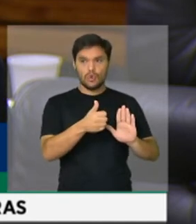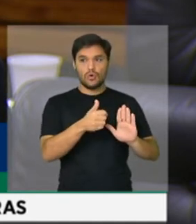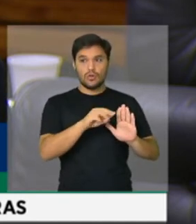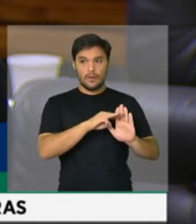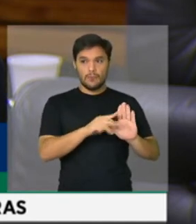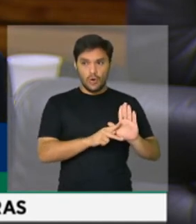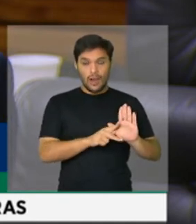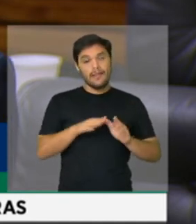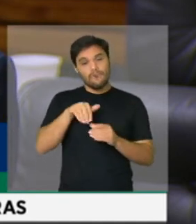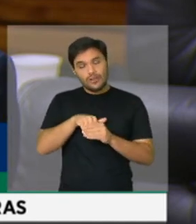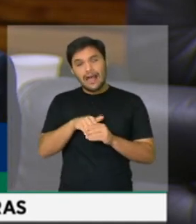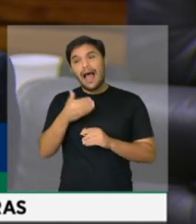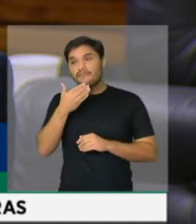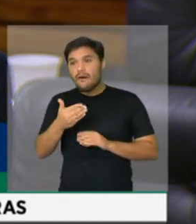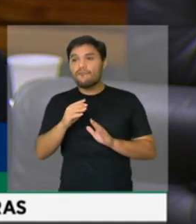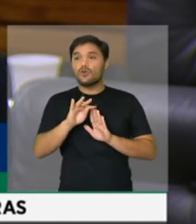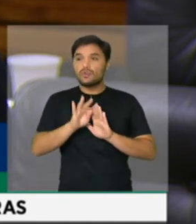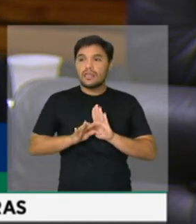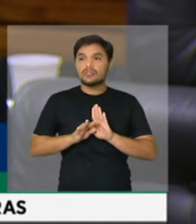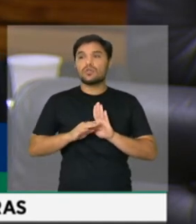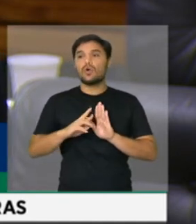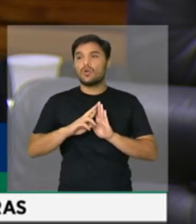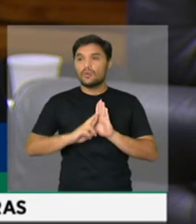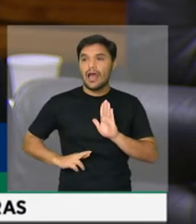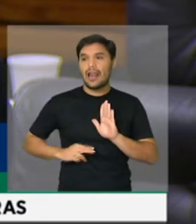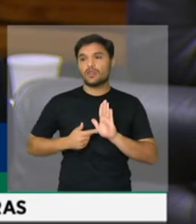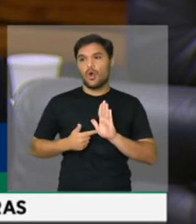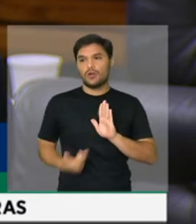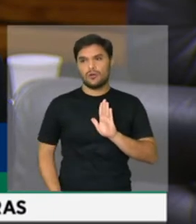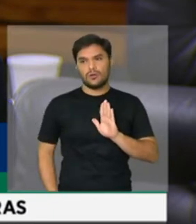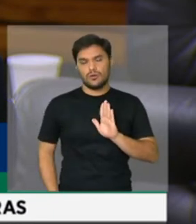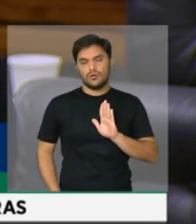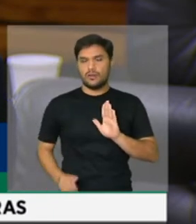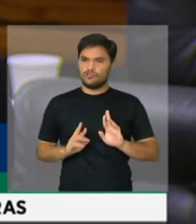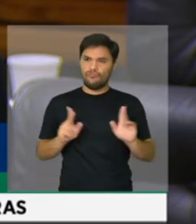OUTRA EMPRESA PÚBLICA. AGORA,NÃO QUEREMOS OS ABSURDOS QUE FORAM INSERIDOS